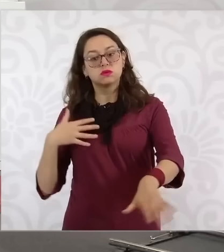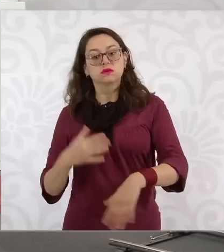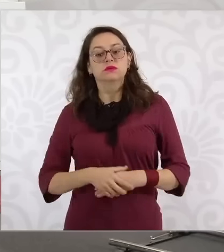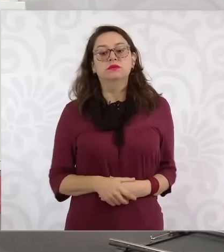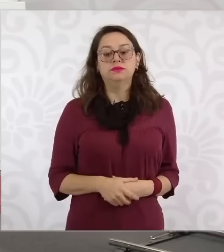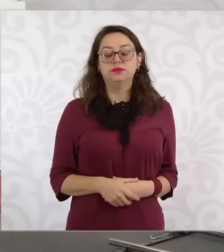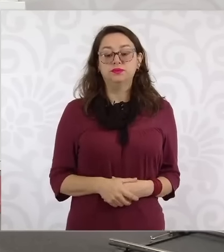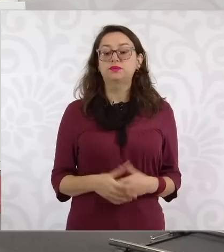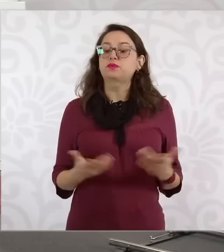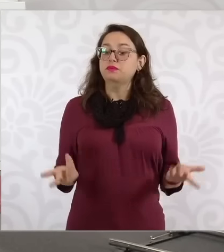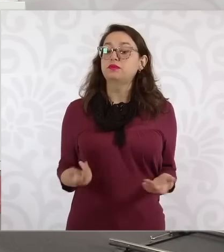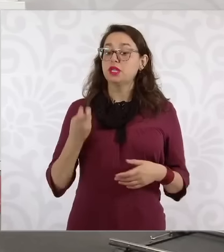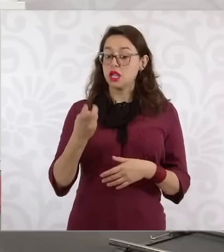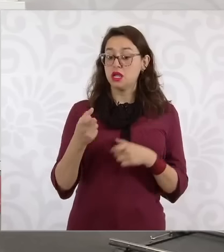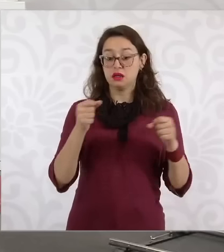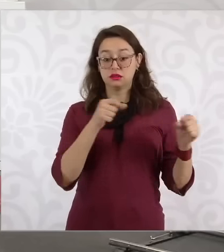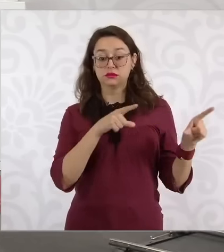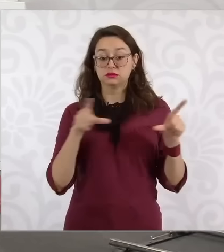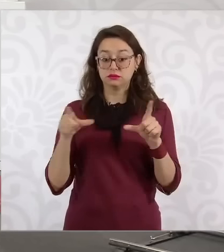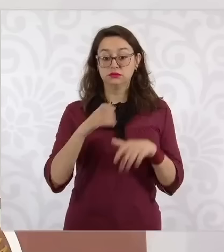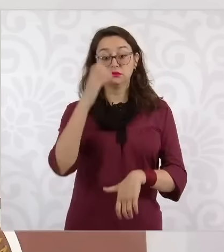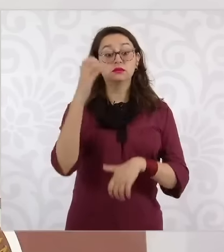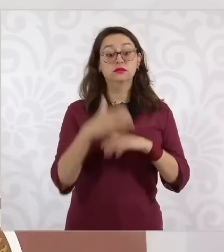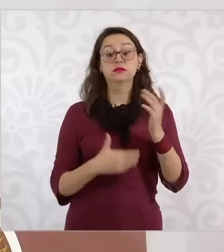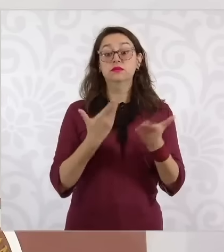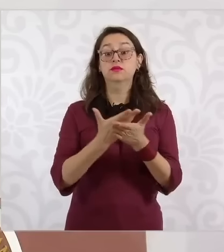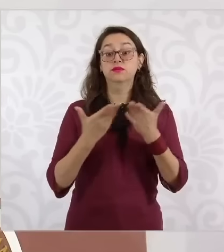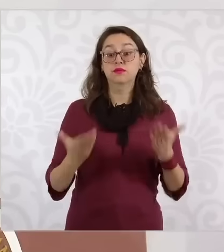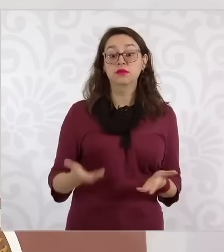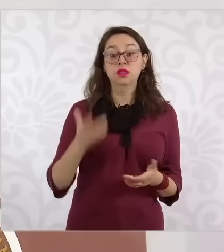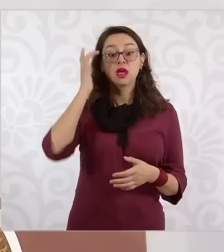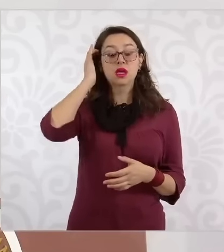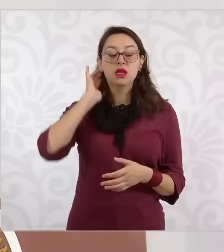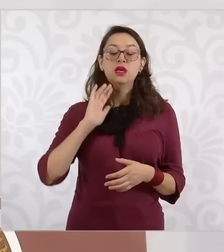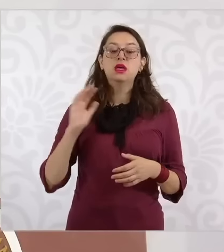Con esto termino la presentación y le voy a pasar la palabra al secretario de Infraestructura,